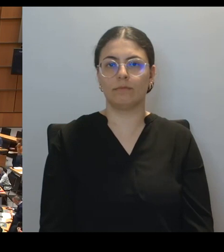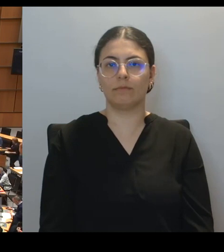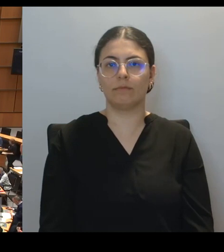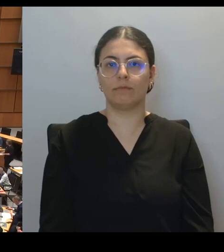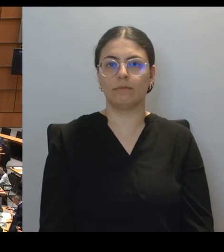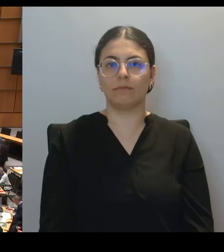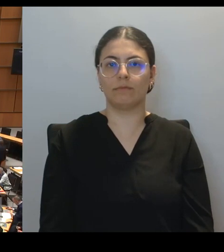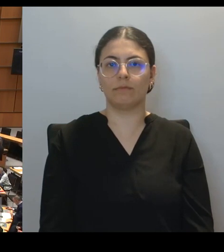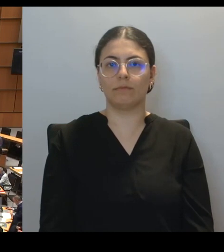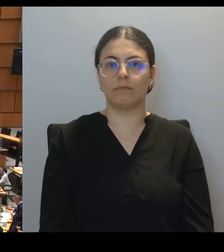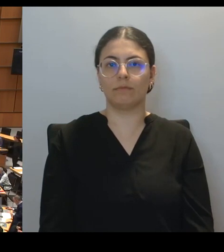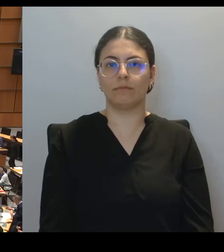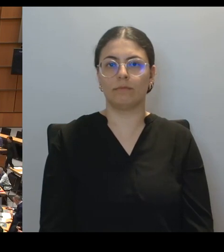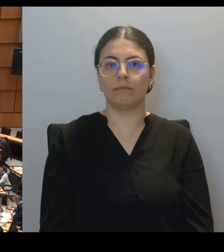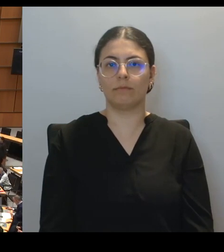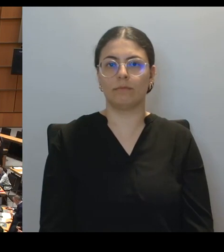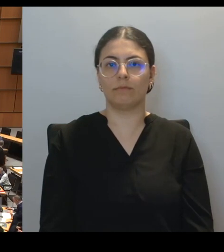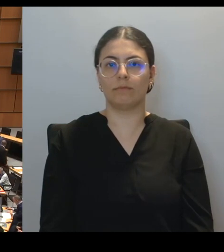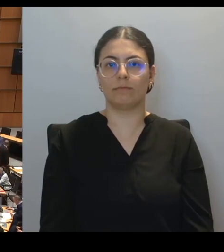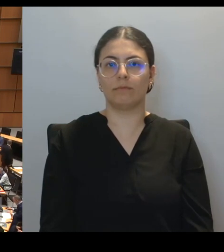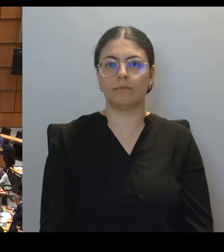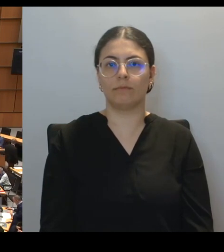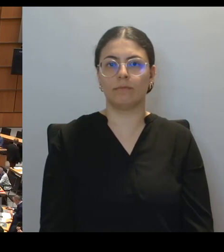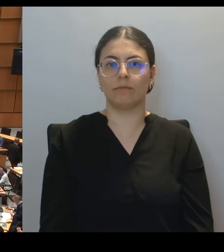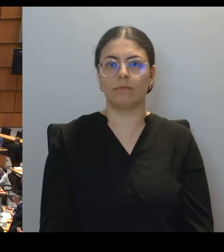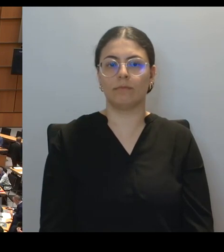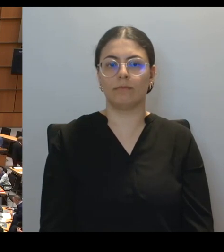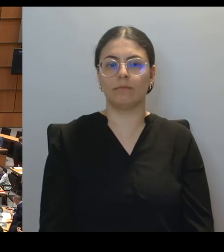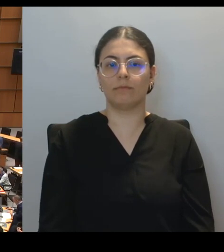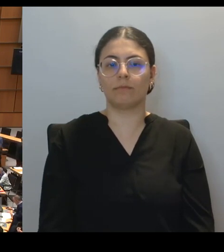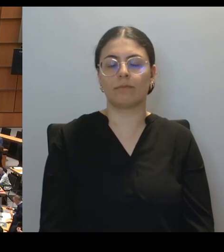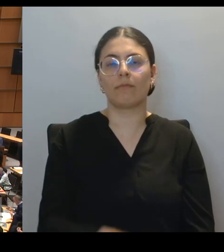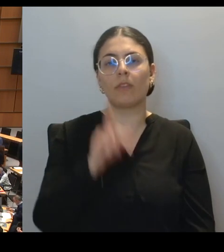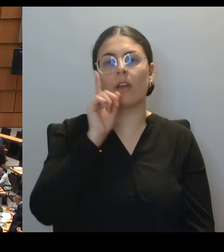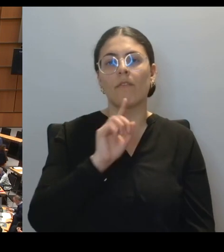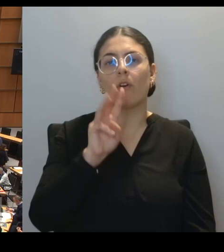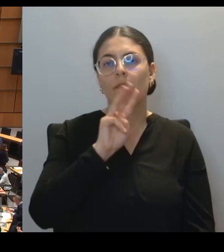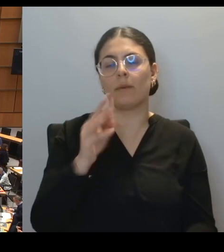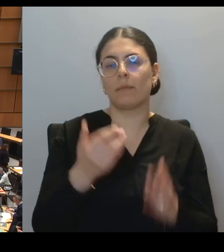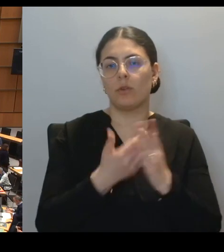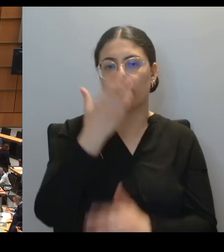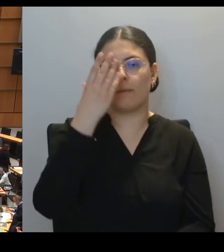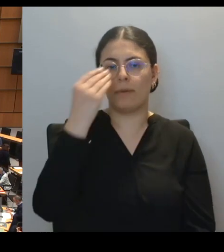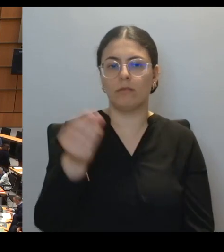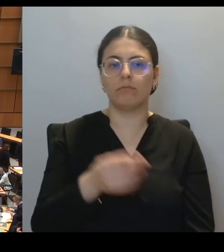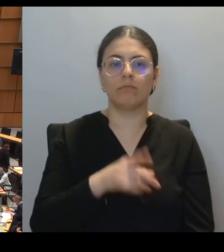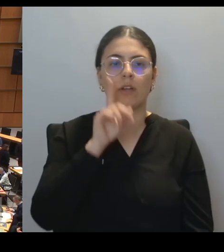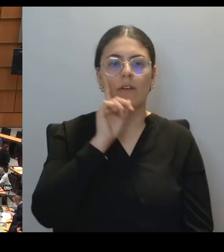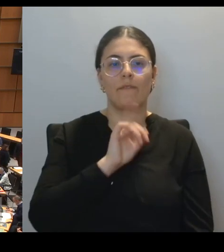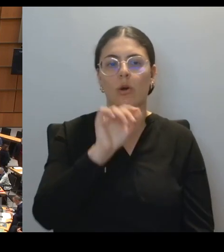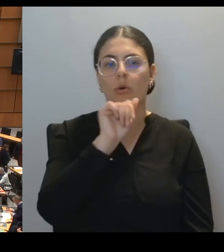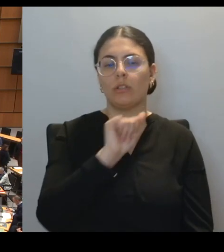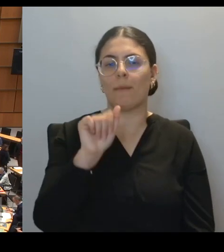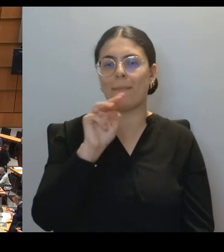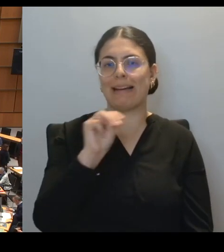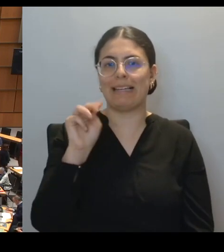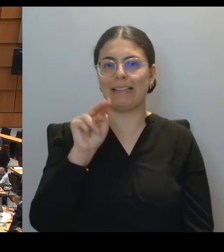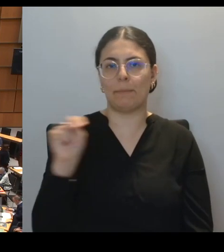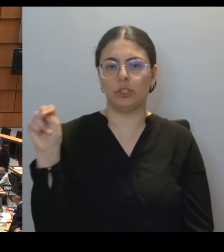Frau Wiebke Neumann. Frau Aldona. Maria Niemczyk. Herr Orkan Özdemir Herr Jian. Omar.